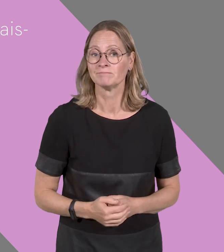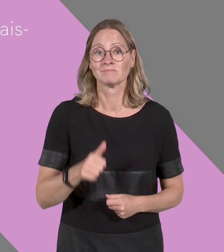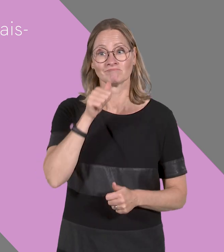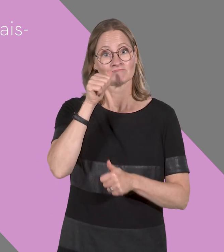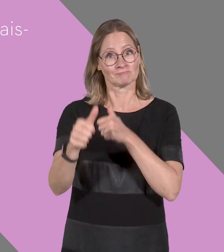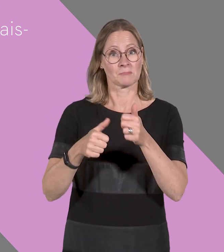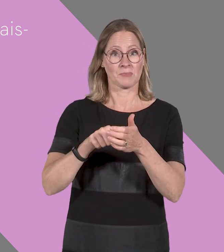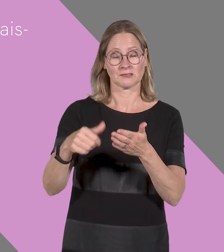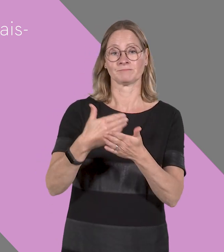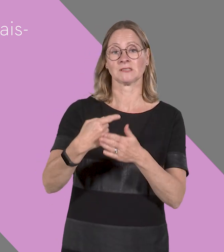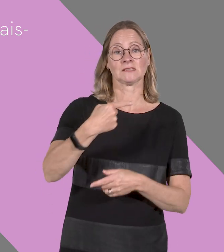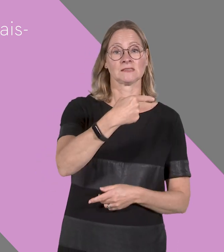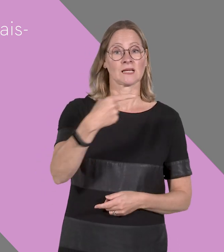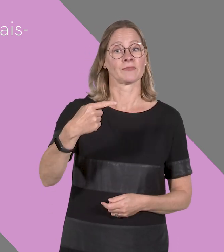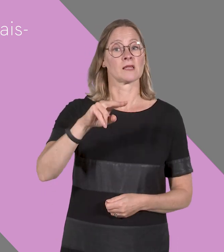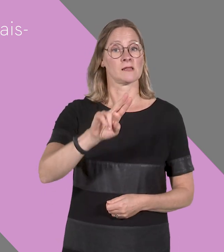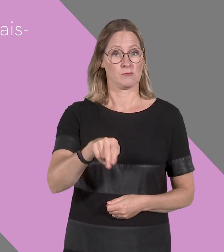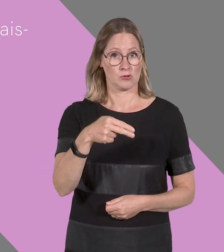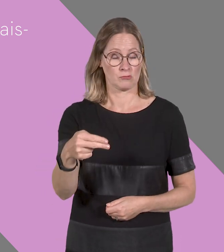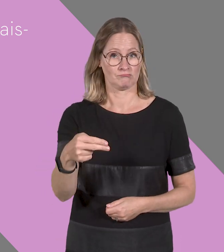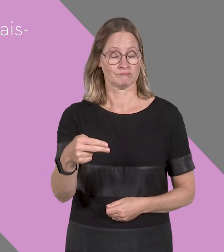ja osallistumismaksu on 100 euroa.